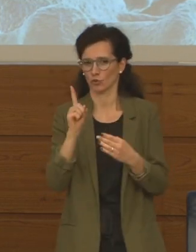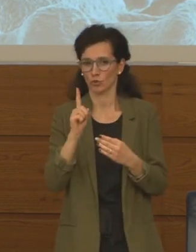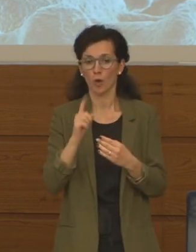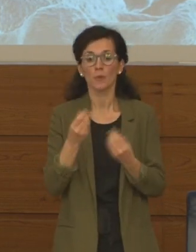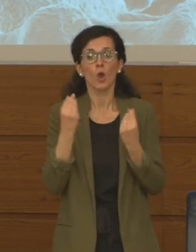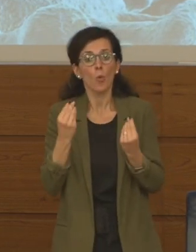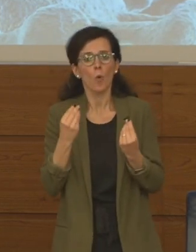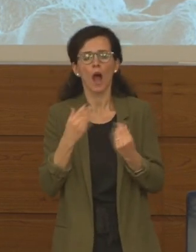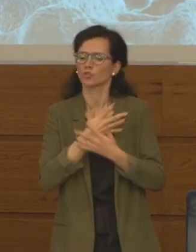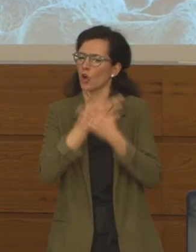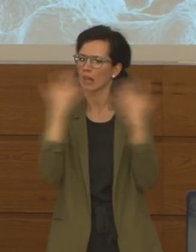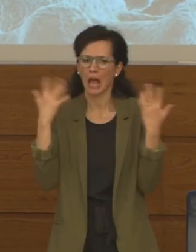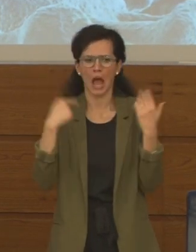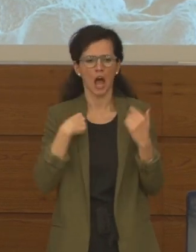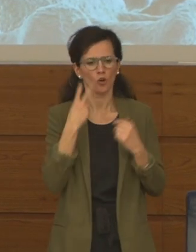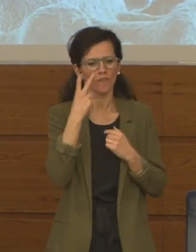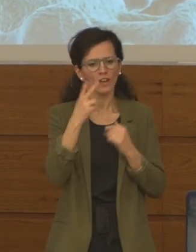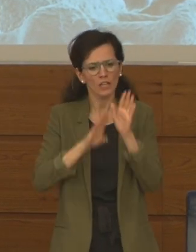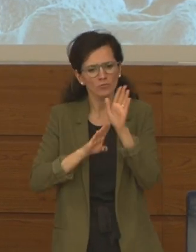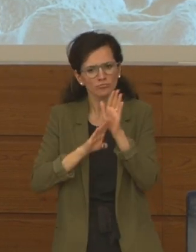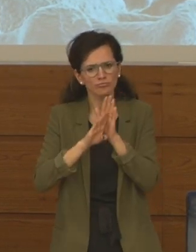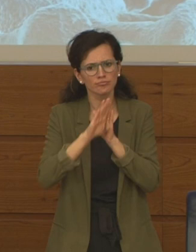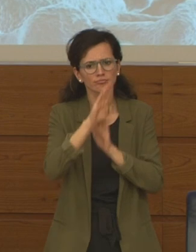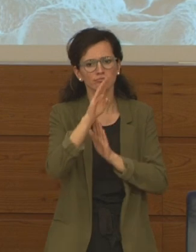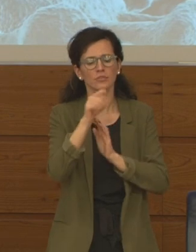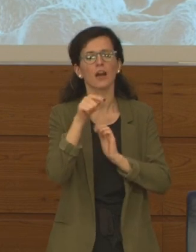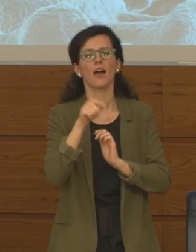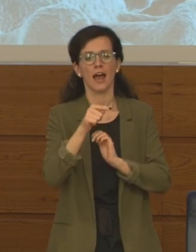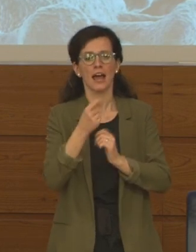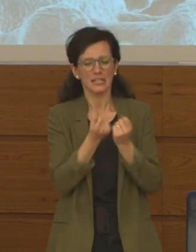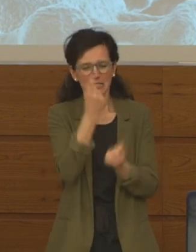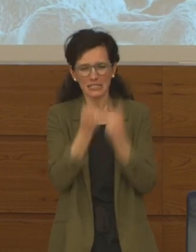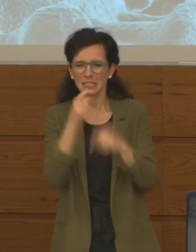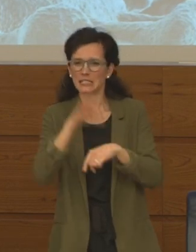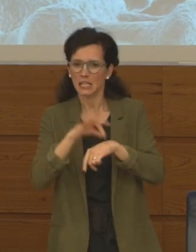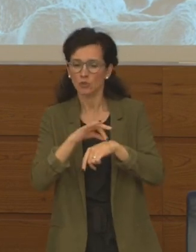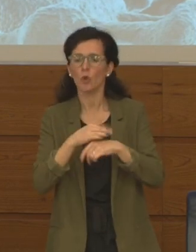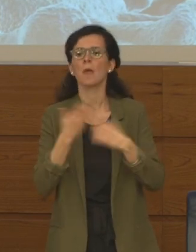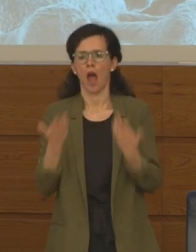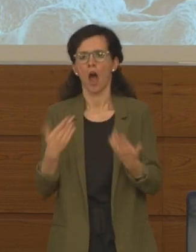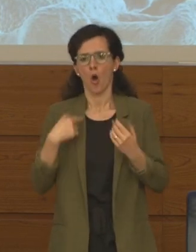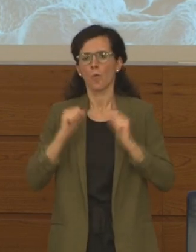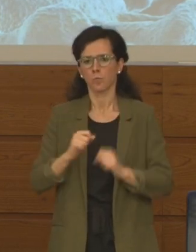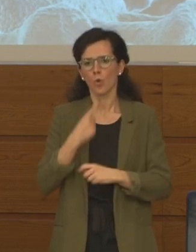progressione per data di insorgenza dei sintomi potremmo dire quant'è l'aumento dei casi.